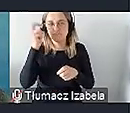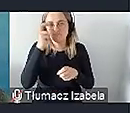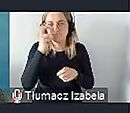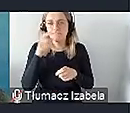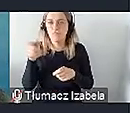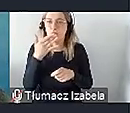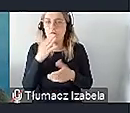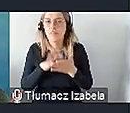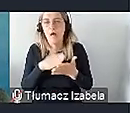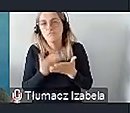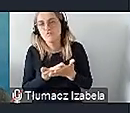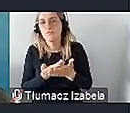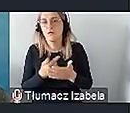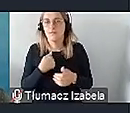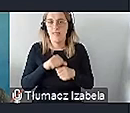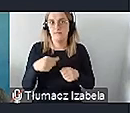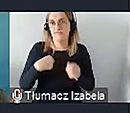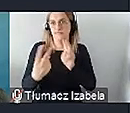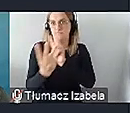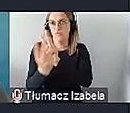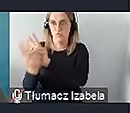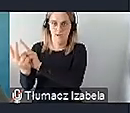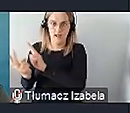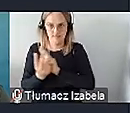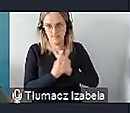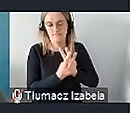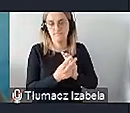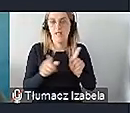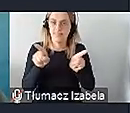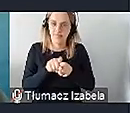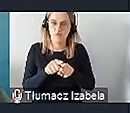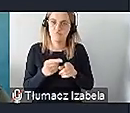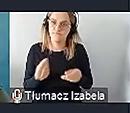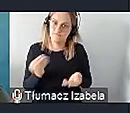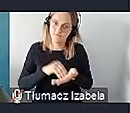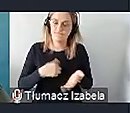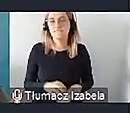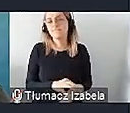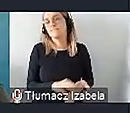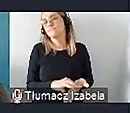że np. jeżeli jesteśmy na jakimś spotkaniu i jednocześnie sobie bazgramy coś na kartce,